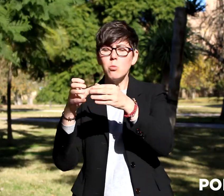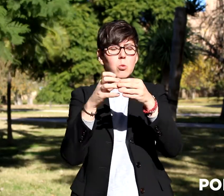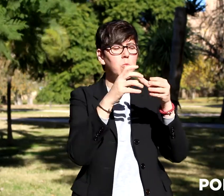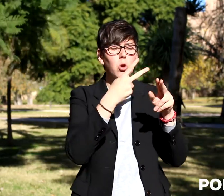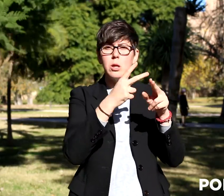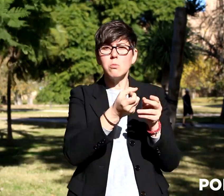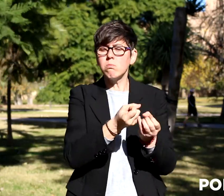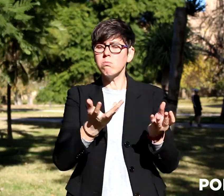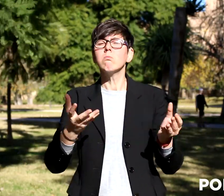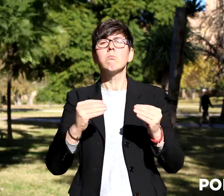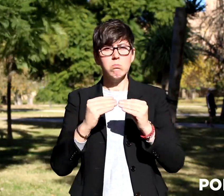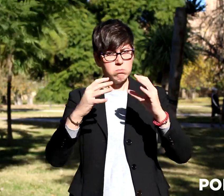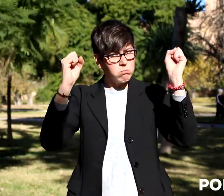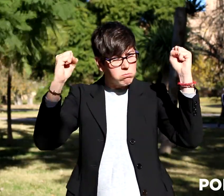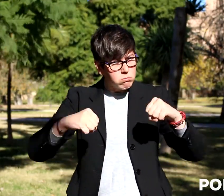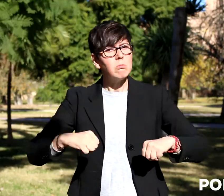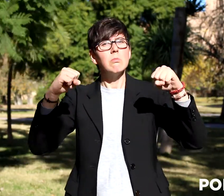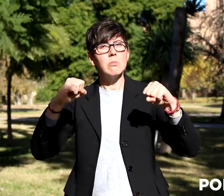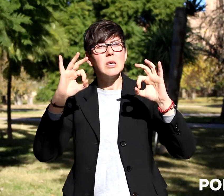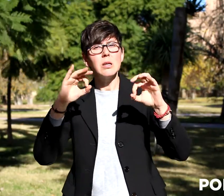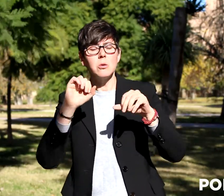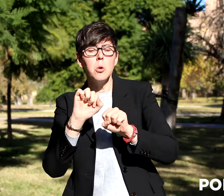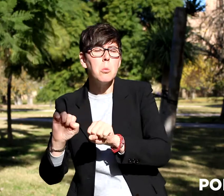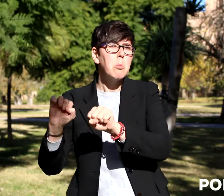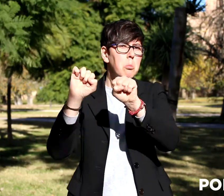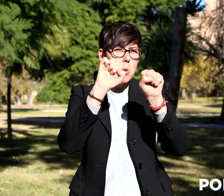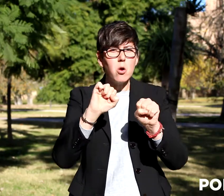interpelación, en la que todos los grupos políticos nos hemos puesto de acuerdo, para